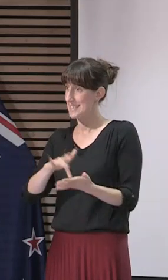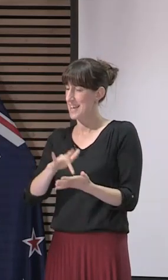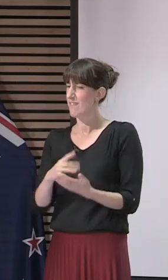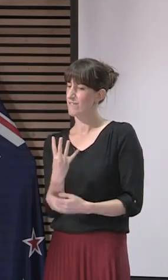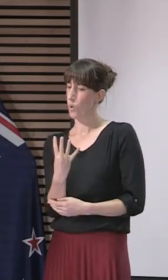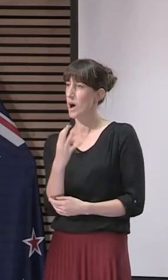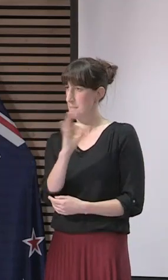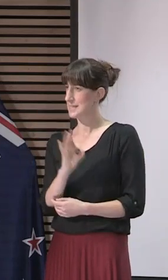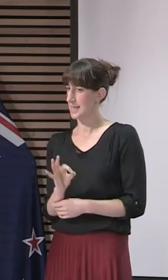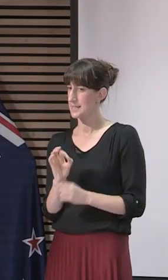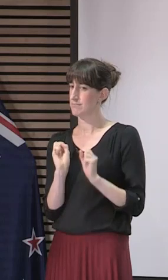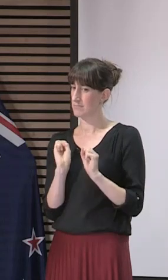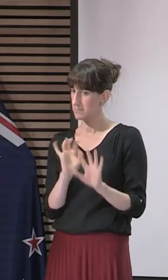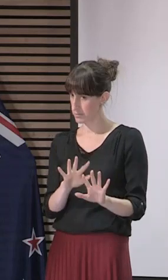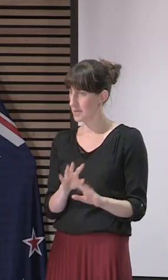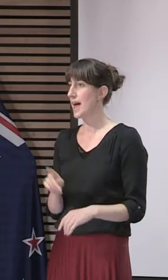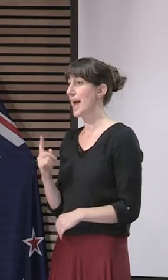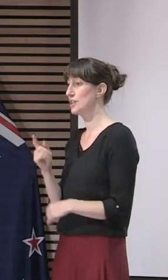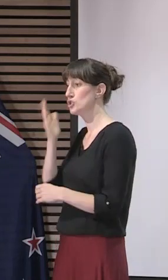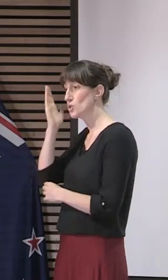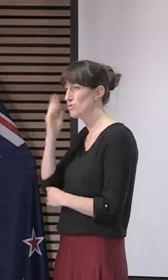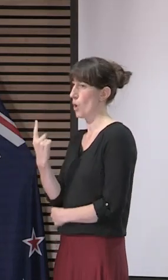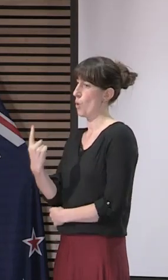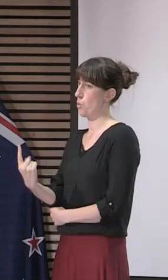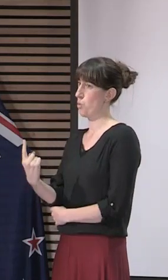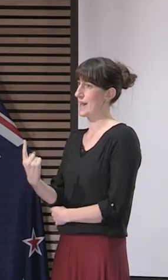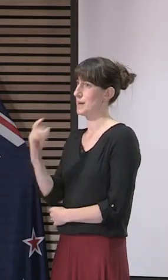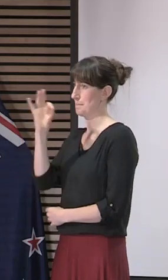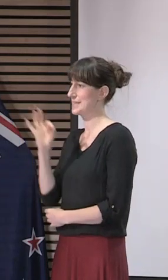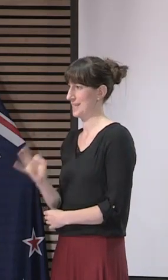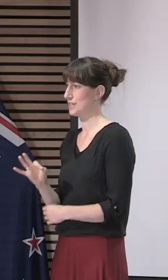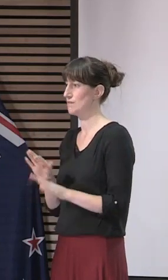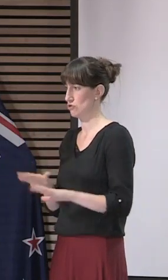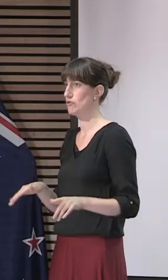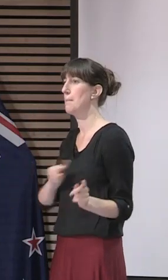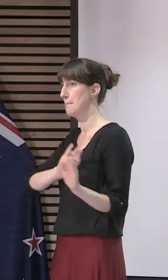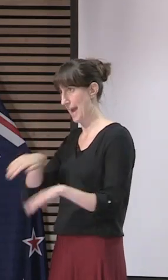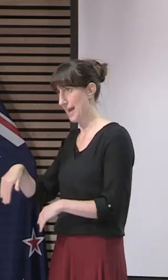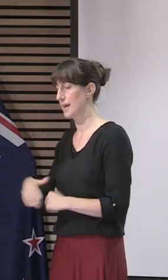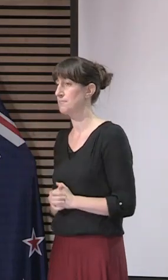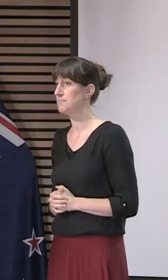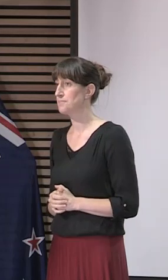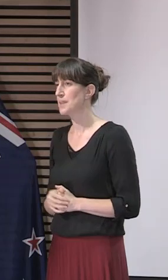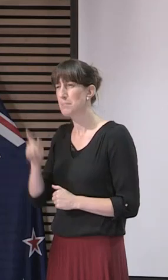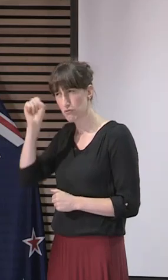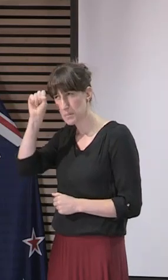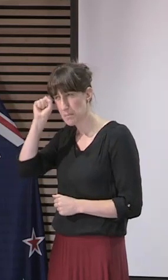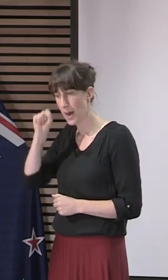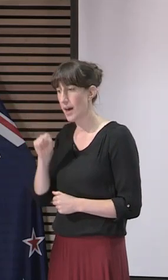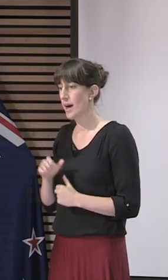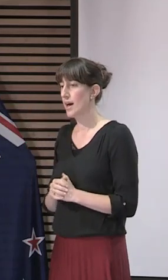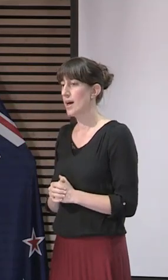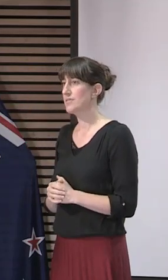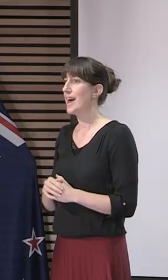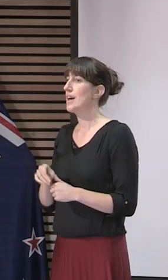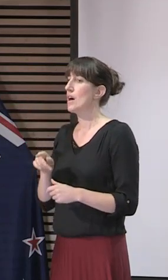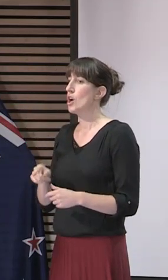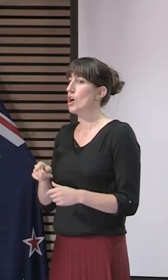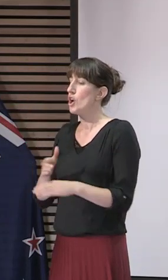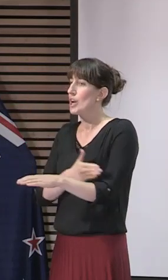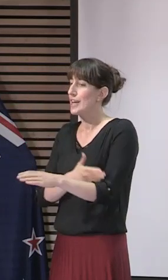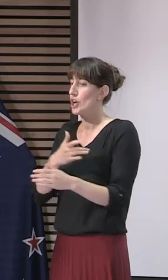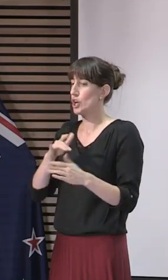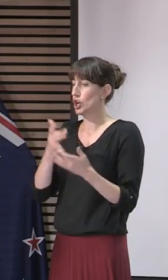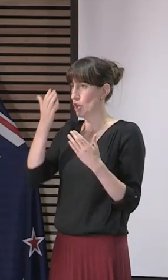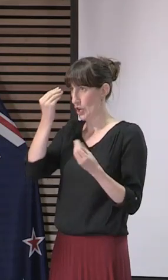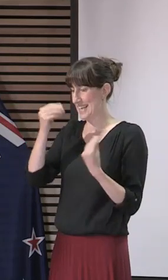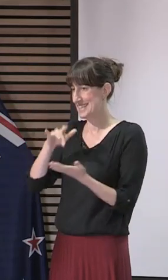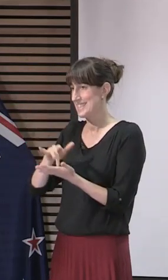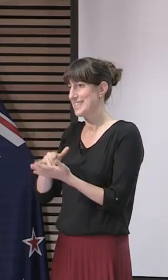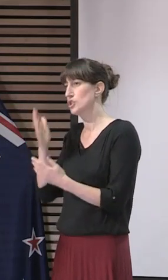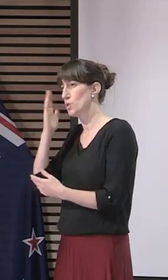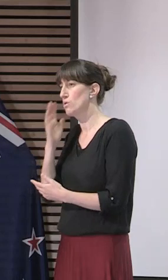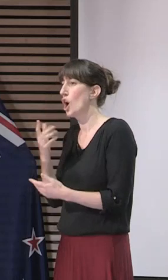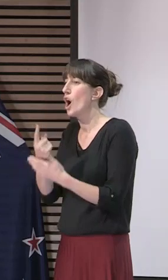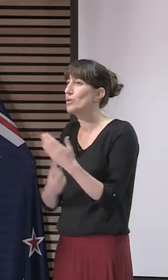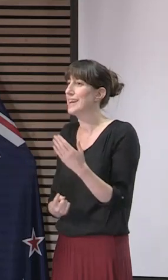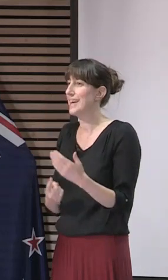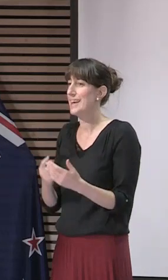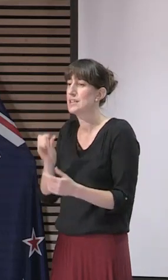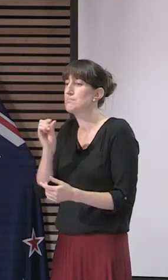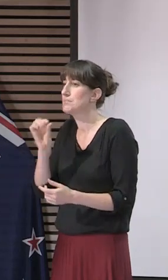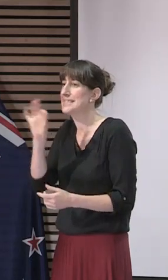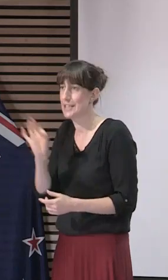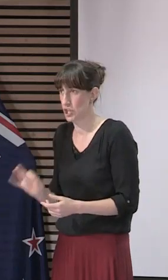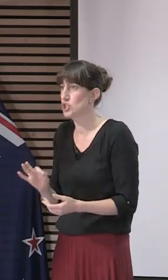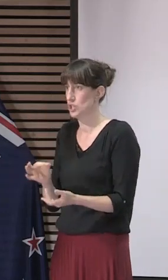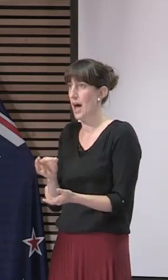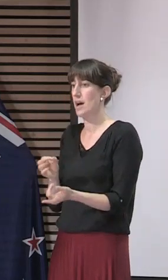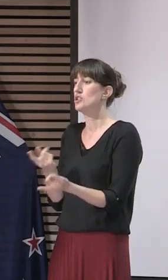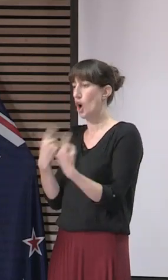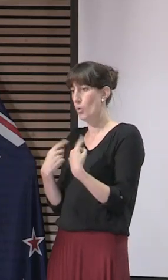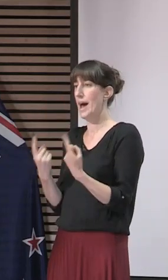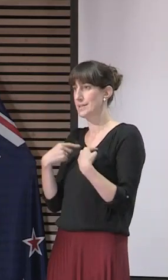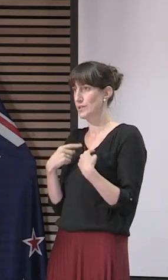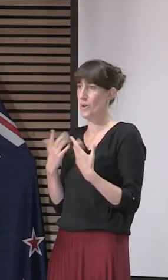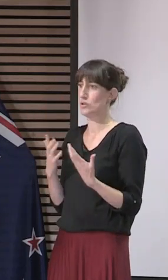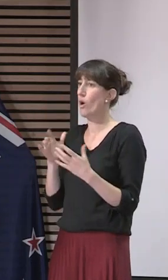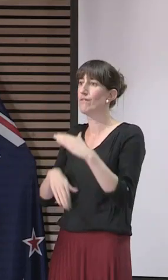haere ki tetahi kura. E whakaatu